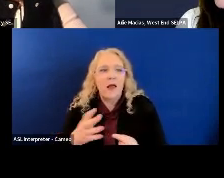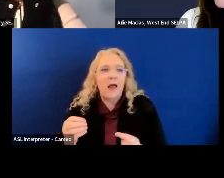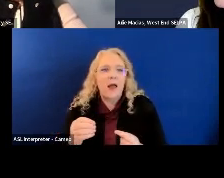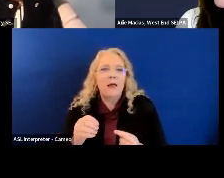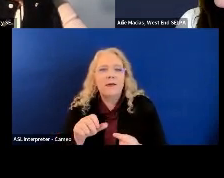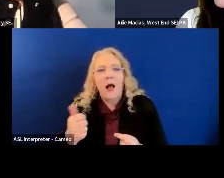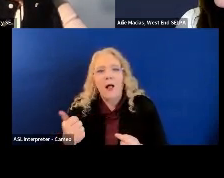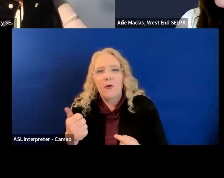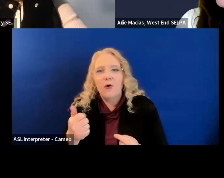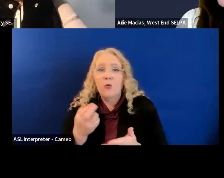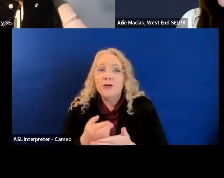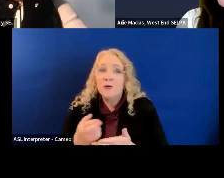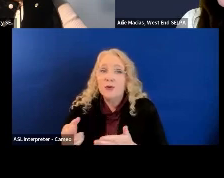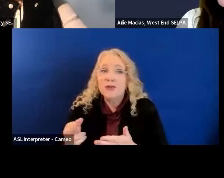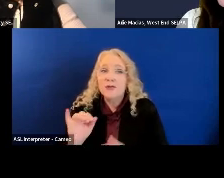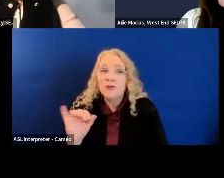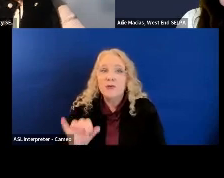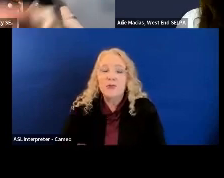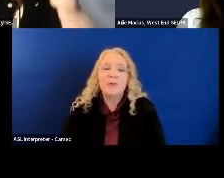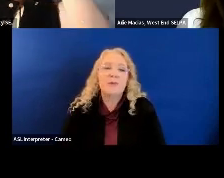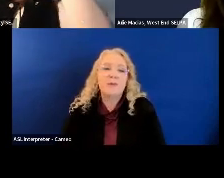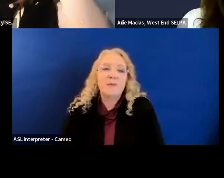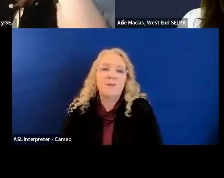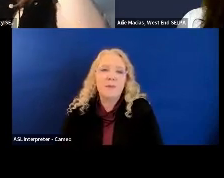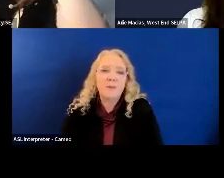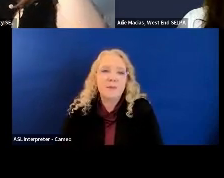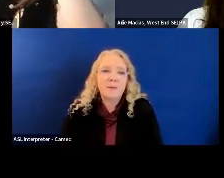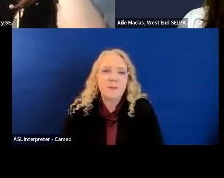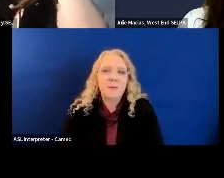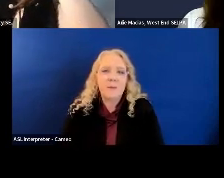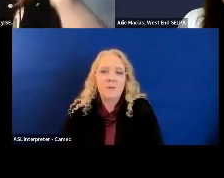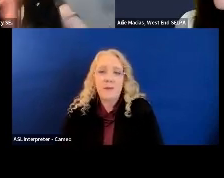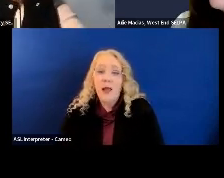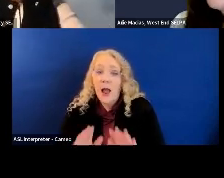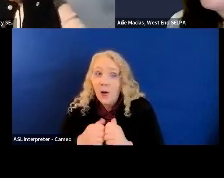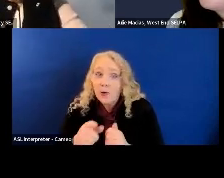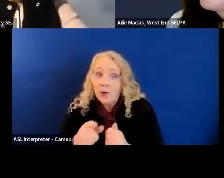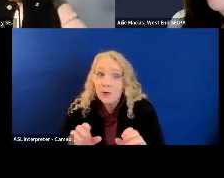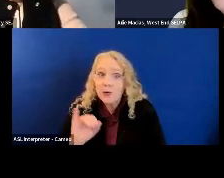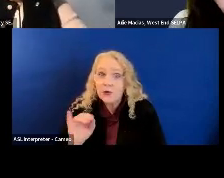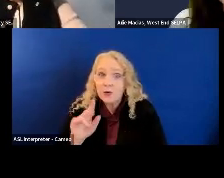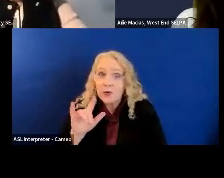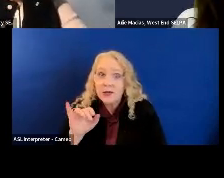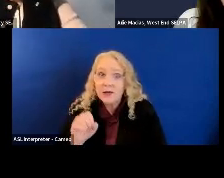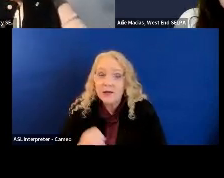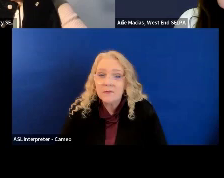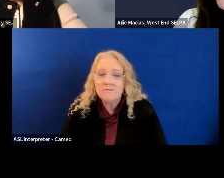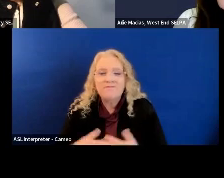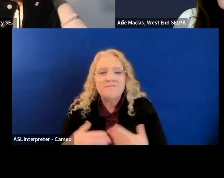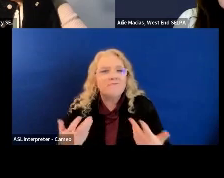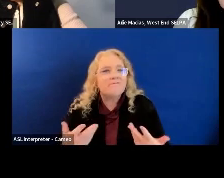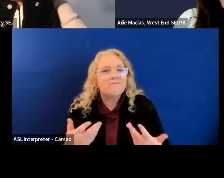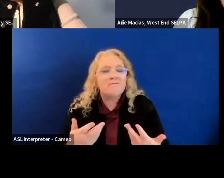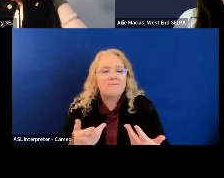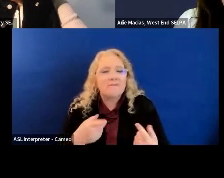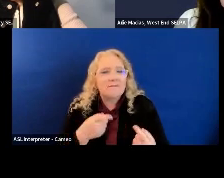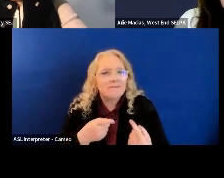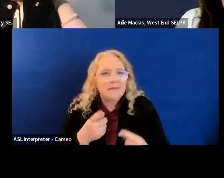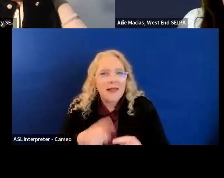recursos. ¿Cómo estás, Julie? Sabes que? no lo puedo obtener, así que voy a improvisar y